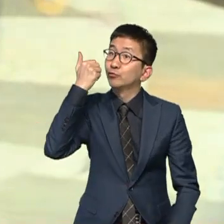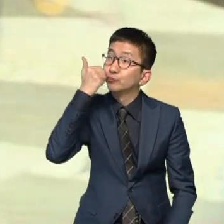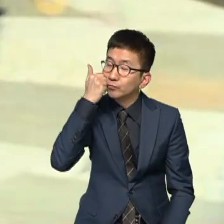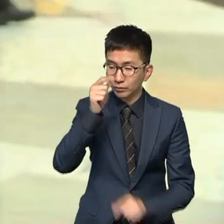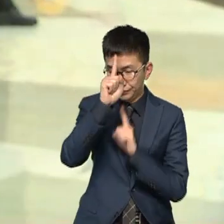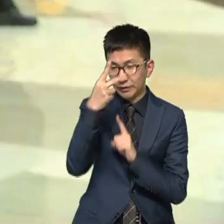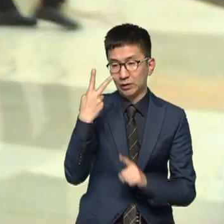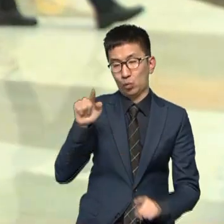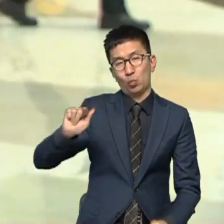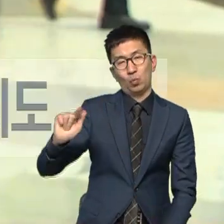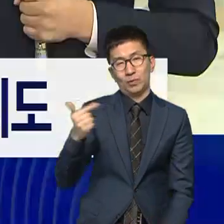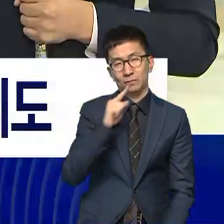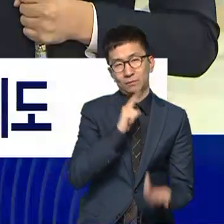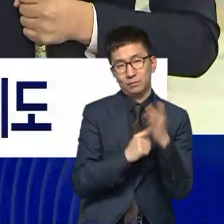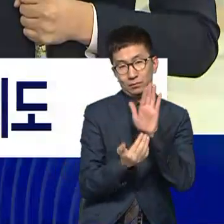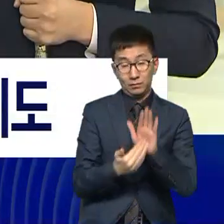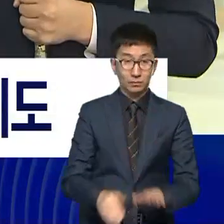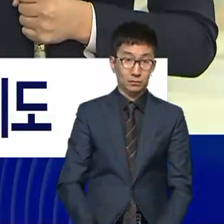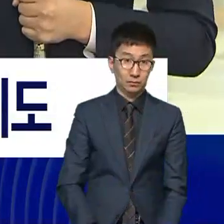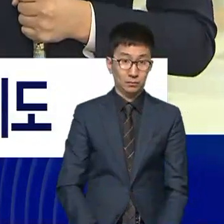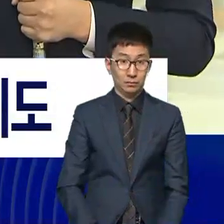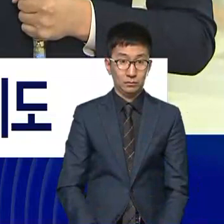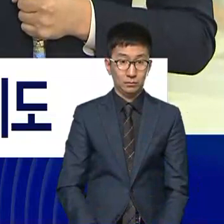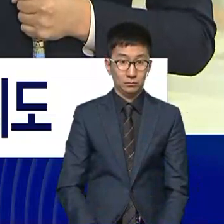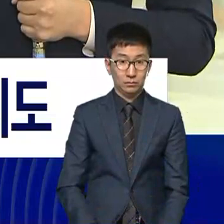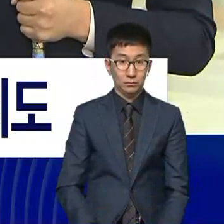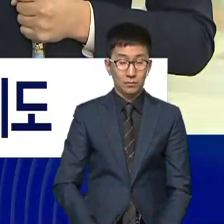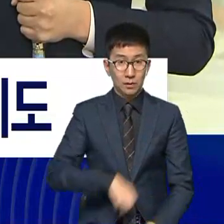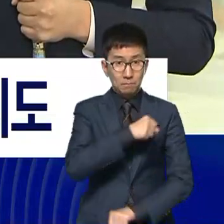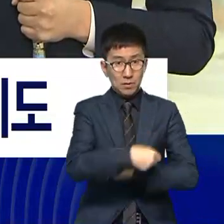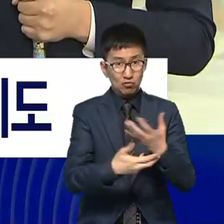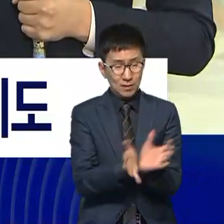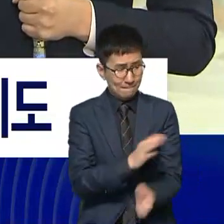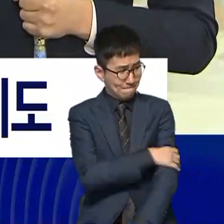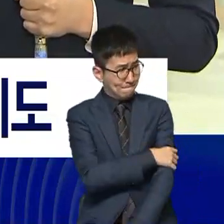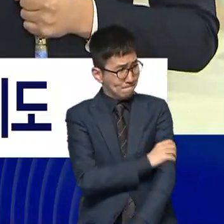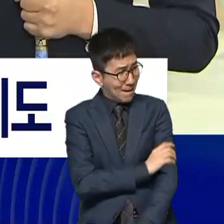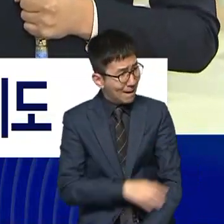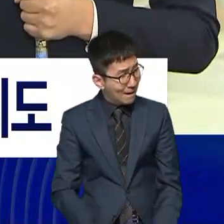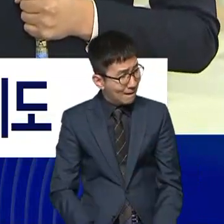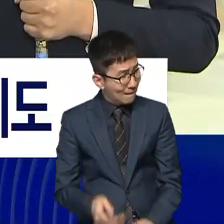다수당의 국회 권력을 이용해 탄핵안과